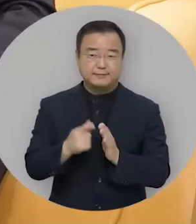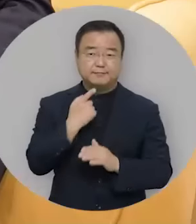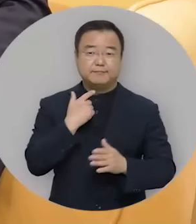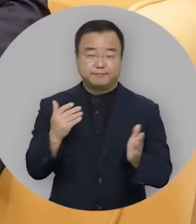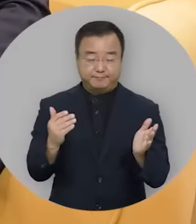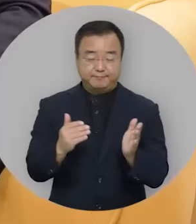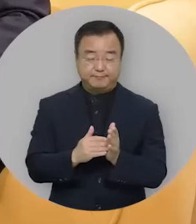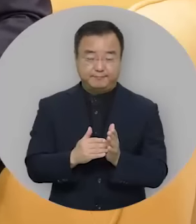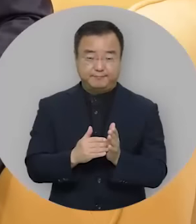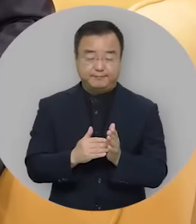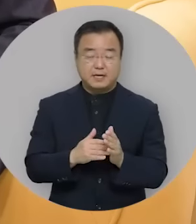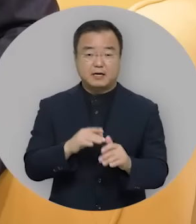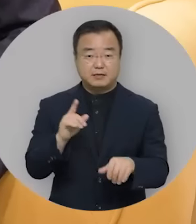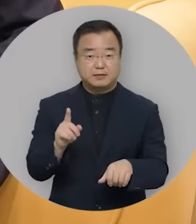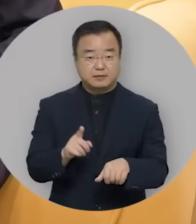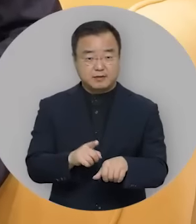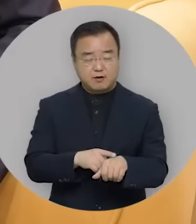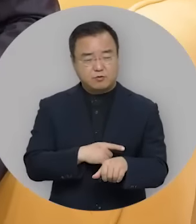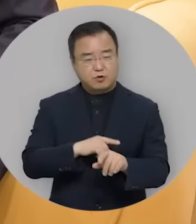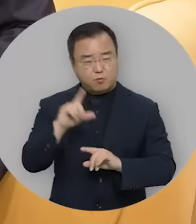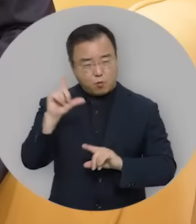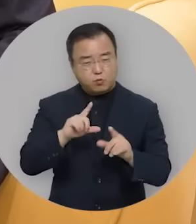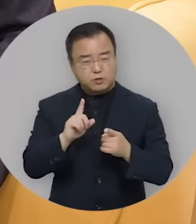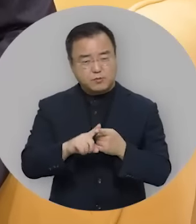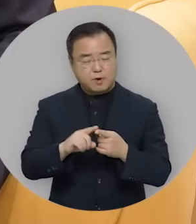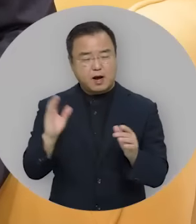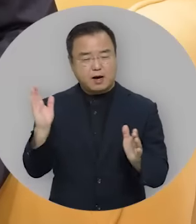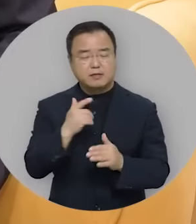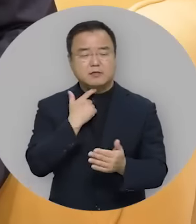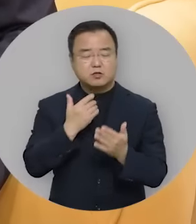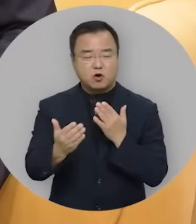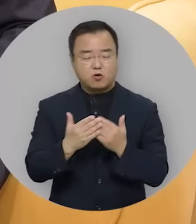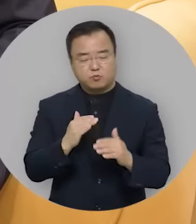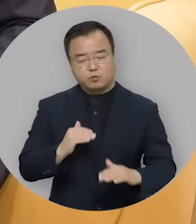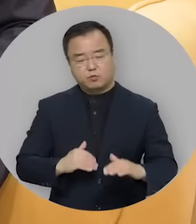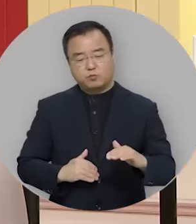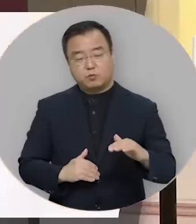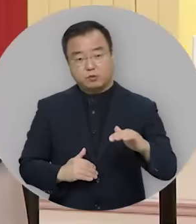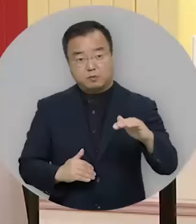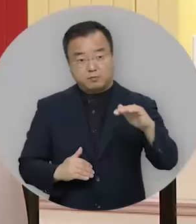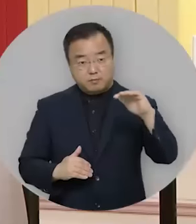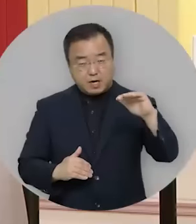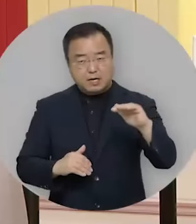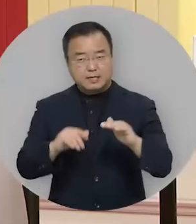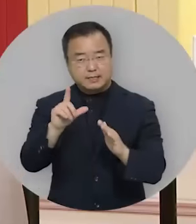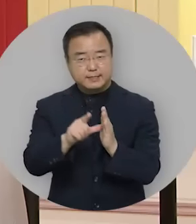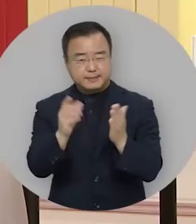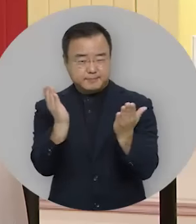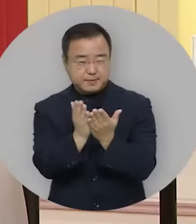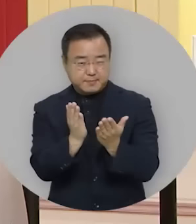자연스럽게 학생들이 무언가를 이제 겪어가면서 성장하는데 그 시기마다 맞춰서 교육하는 게